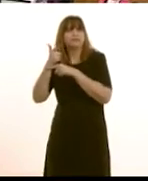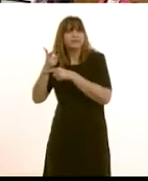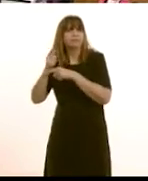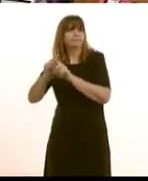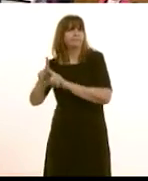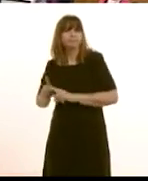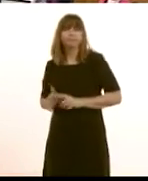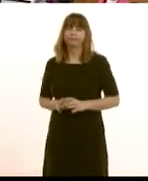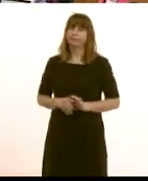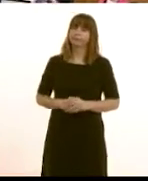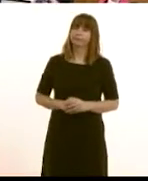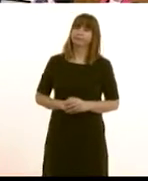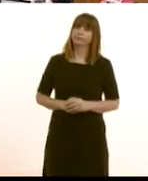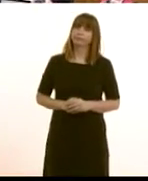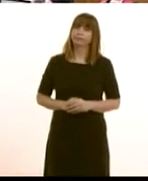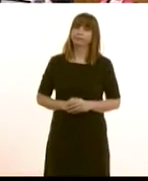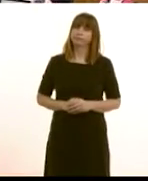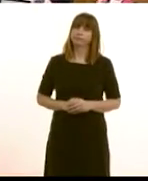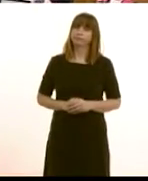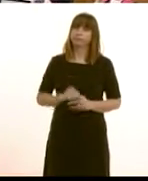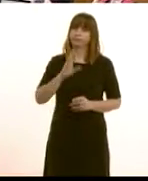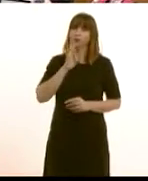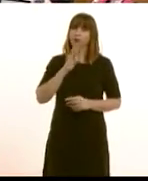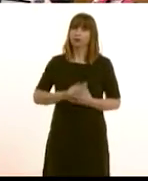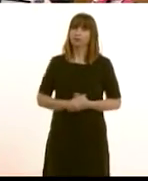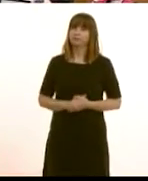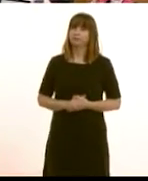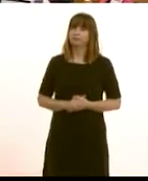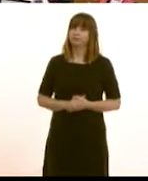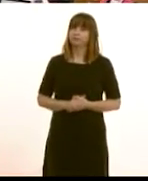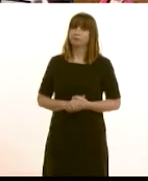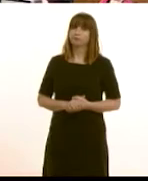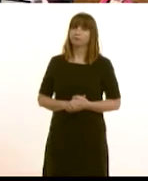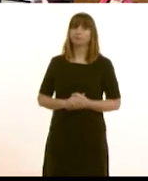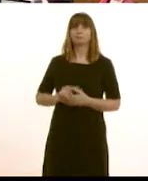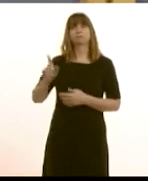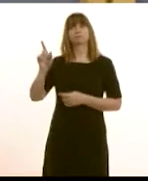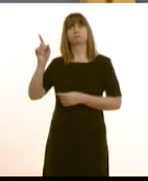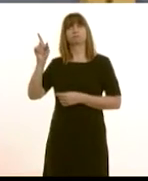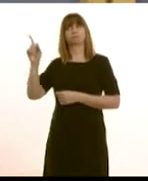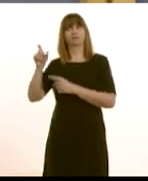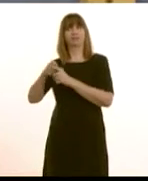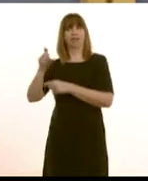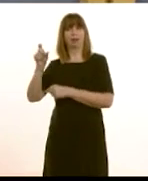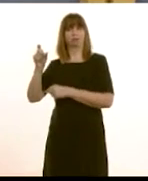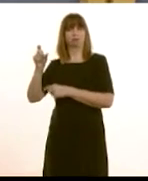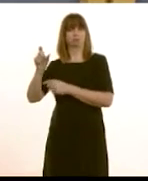y Deyrnas Unedig yn ddiweddar bod ei frwdfrydedd e ynglyn ‚ír cynllun morlyn ar gyfer bae